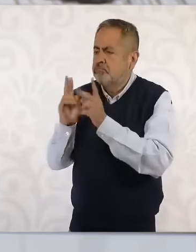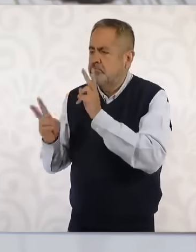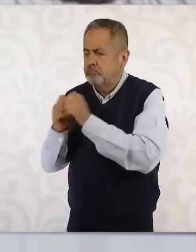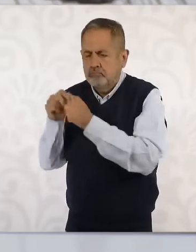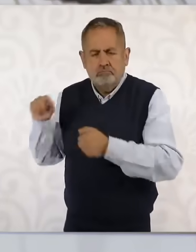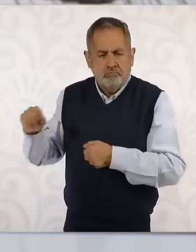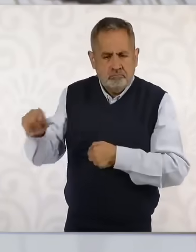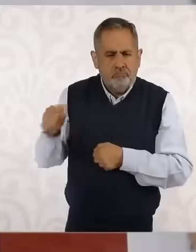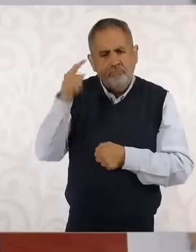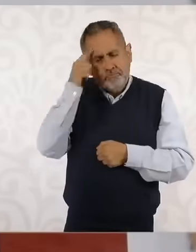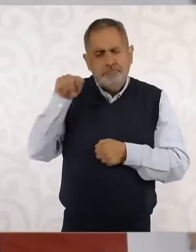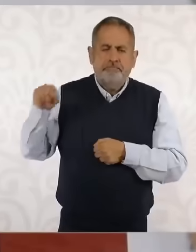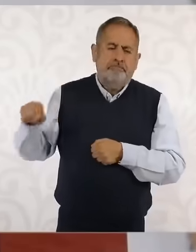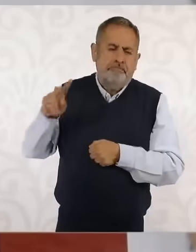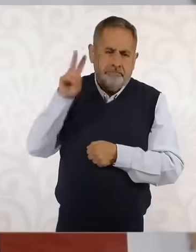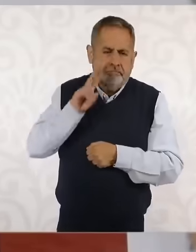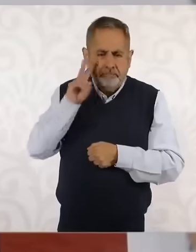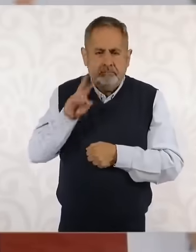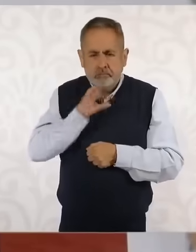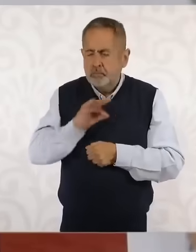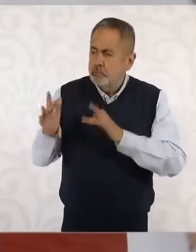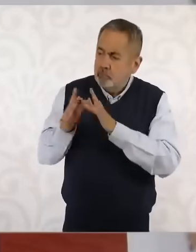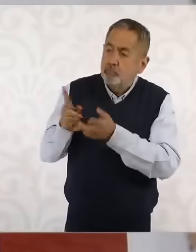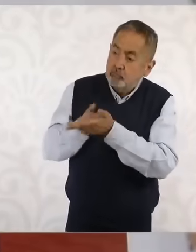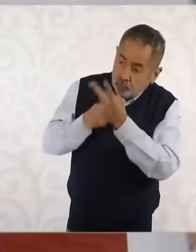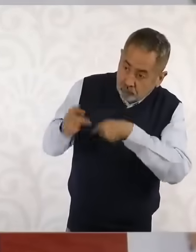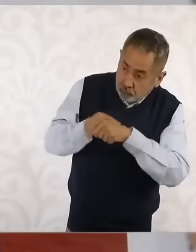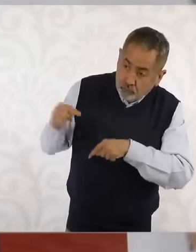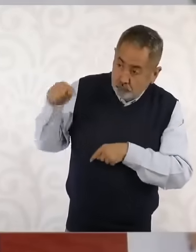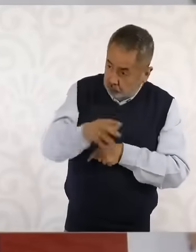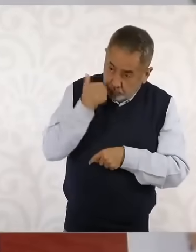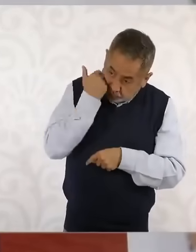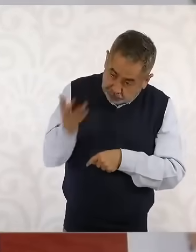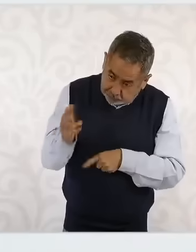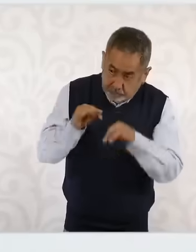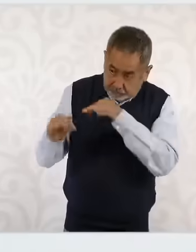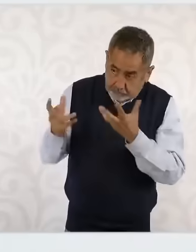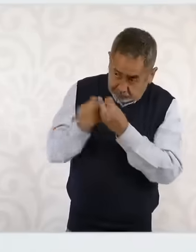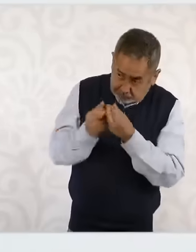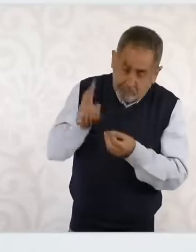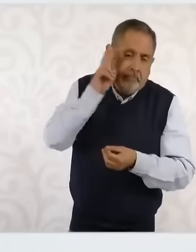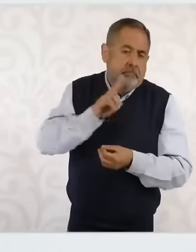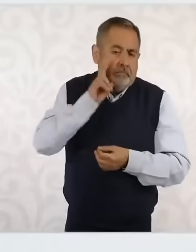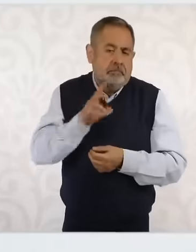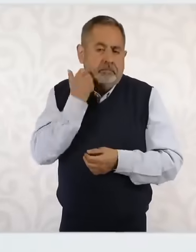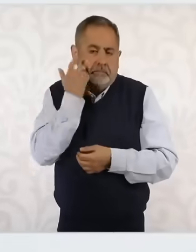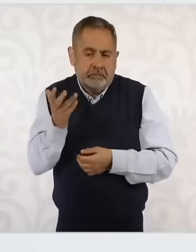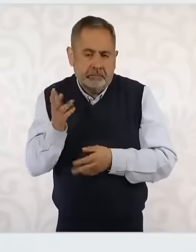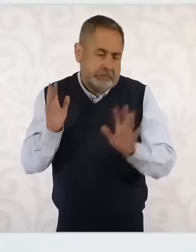hablar con ellos para ver si quisieran regresar en qué condición. eh quisieran regresar. Entonces eh